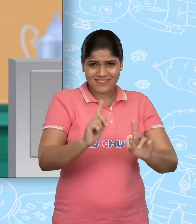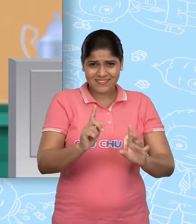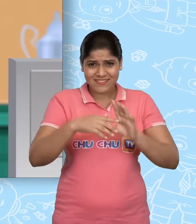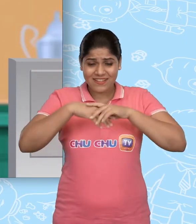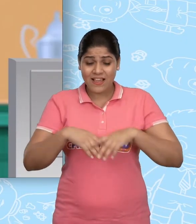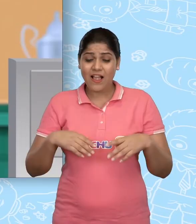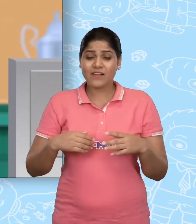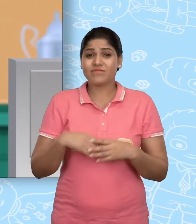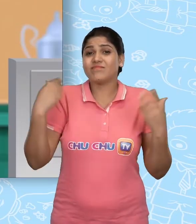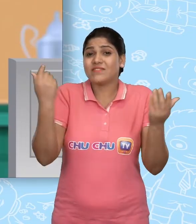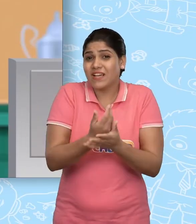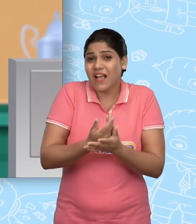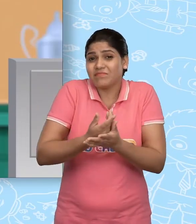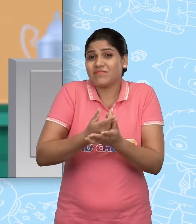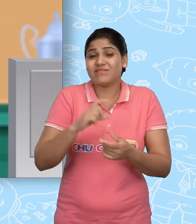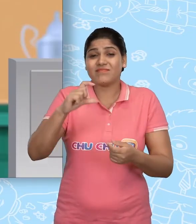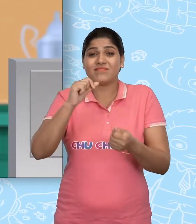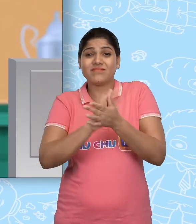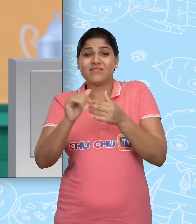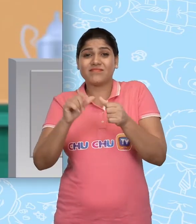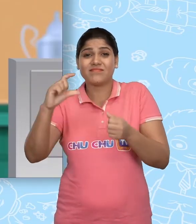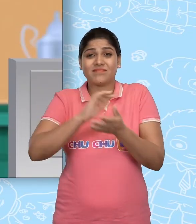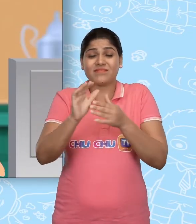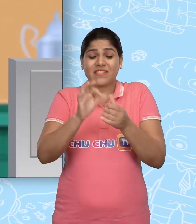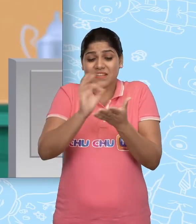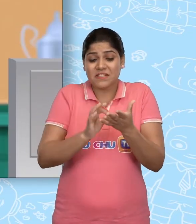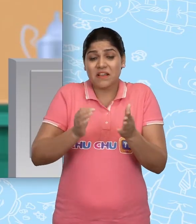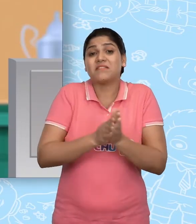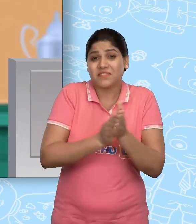चिन्ता मत कीजिए हम ChaCha के लिए लिखना मजे़दार बना देंगे।